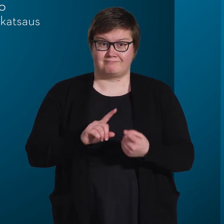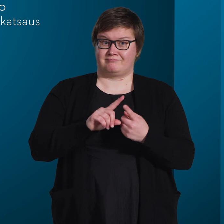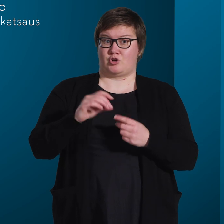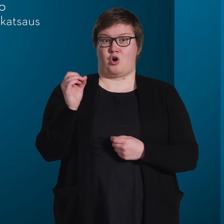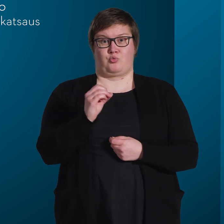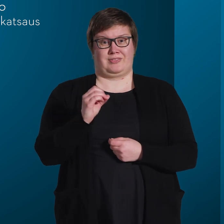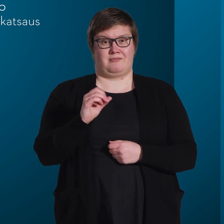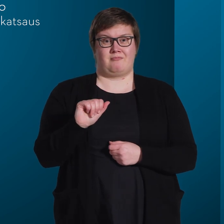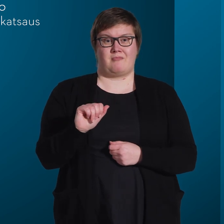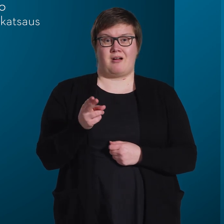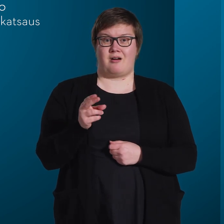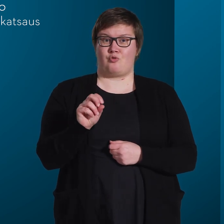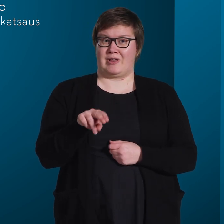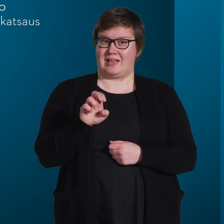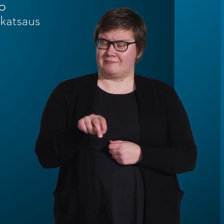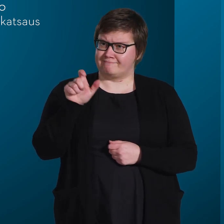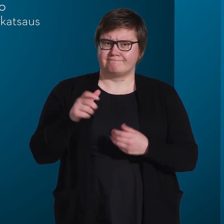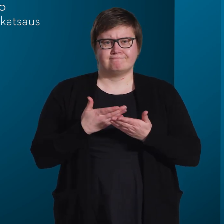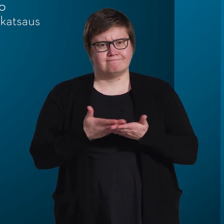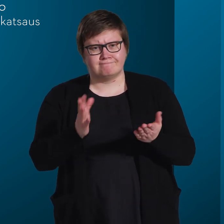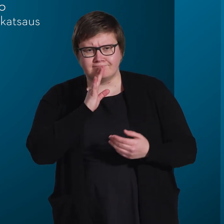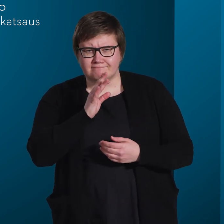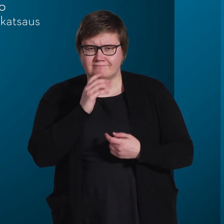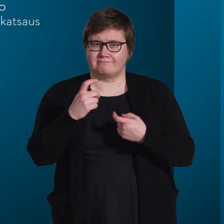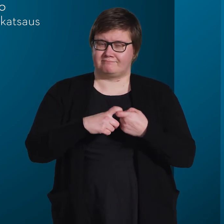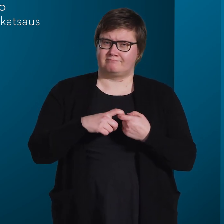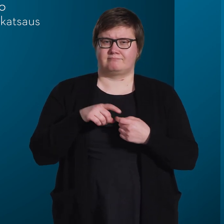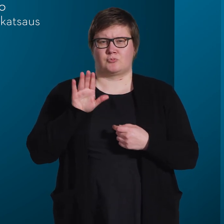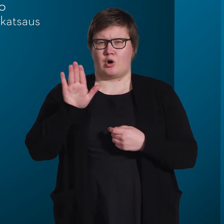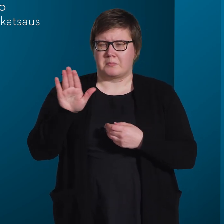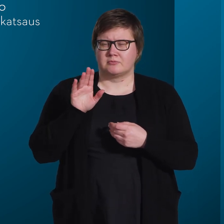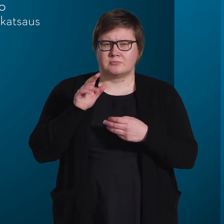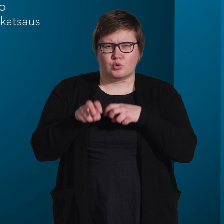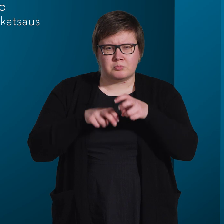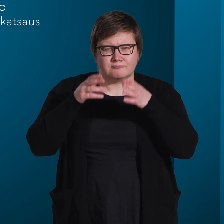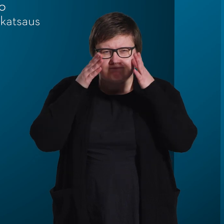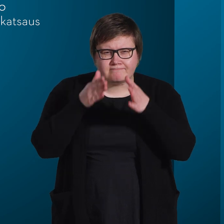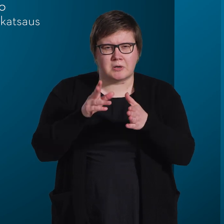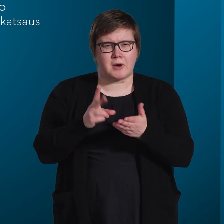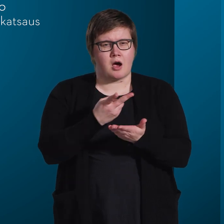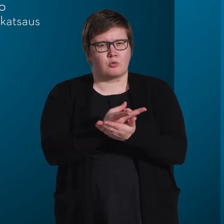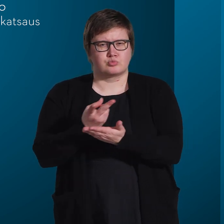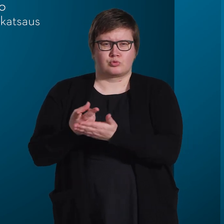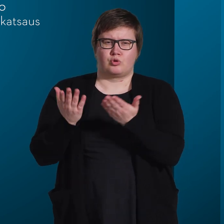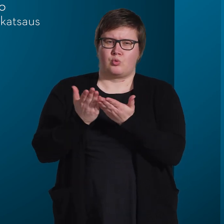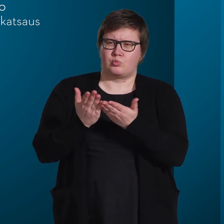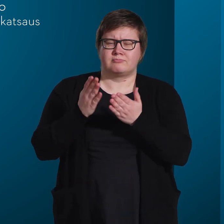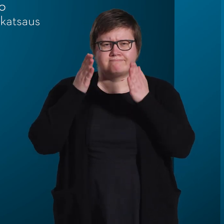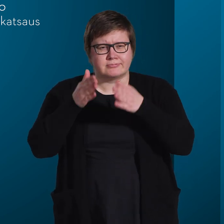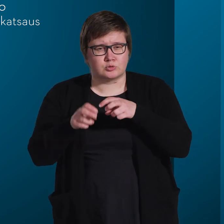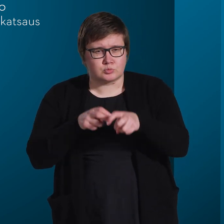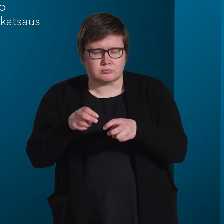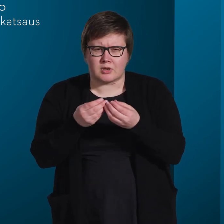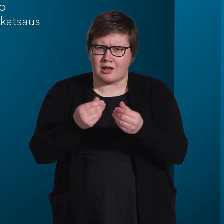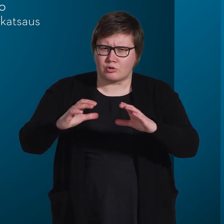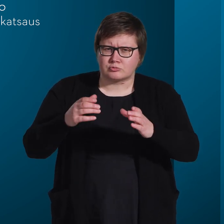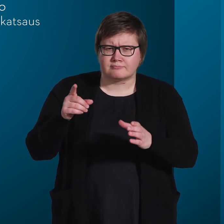Outi Ahonen esittelee asuntolakouluihin keskittyneen tutkimushankkeensa aineiston -